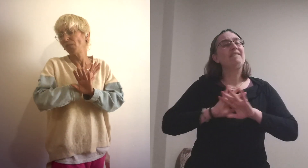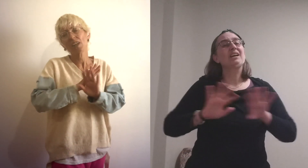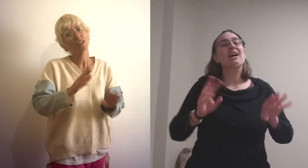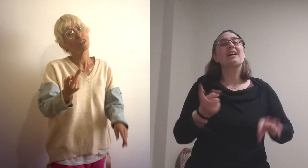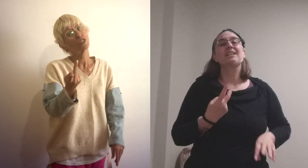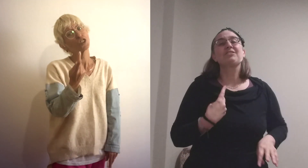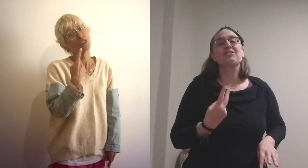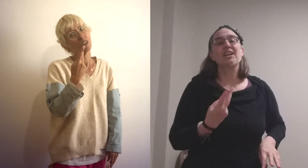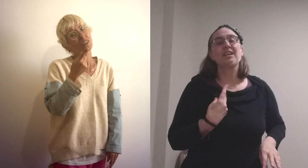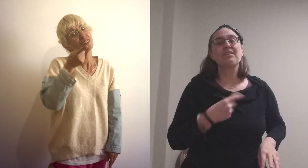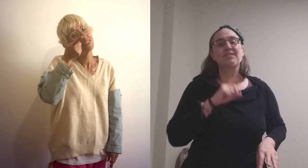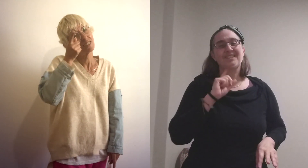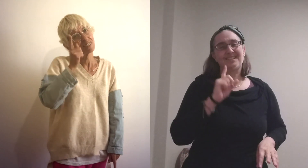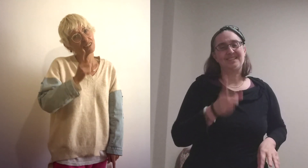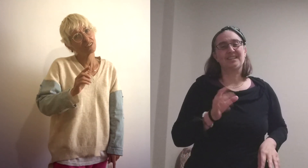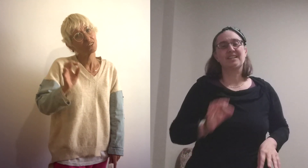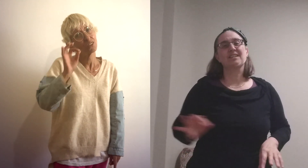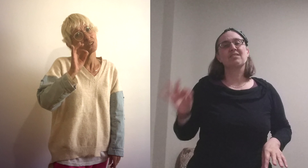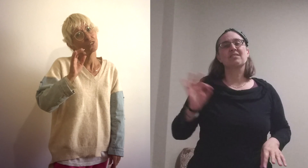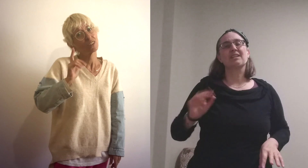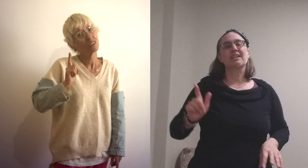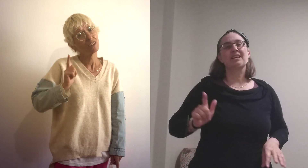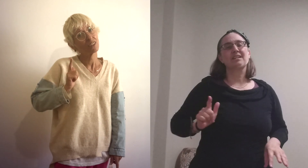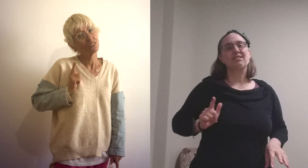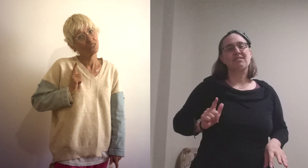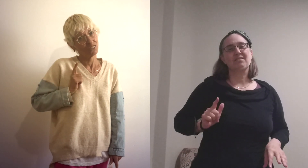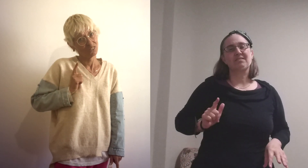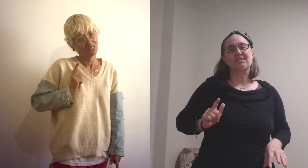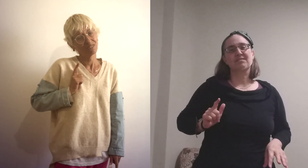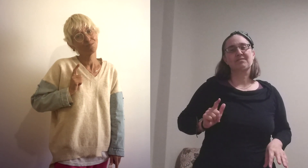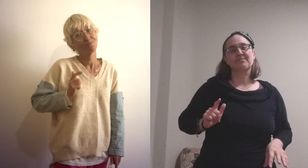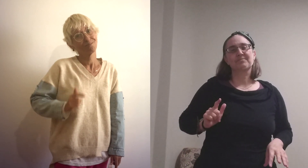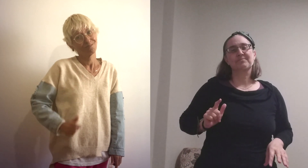ורק לשתינו יצטרך עוד לחכות